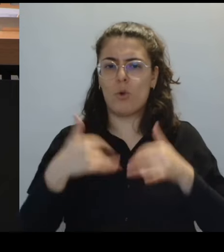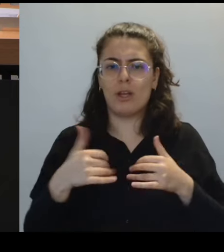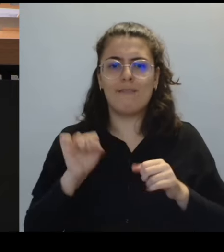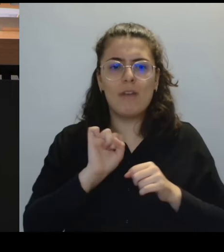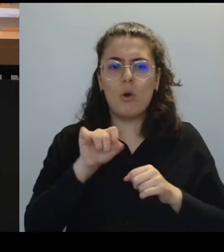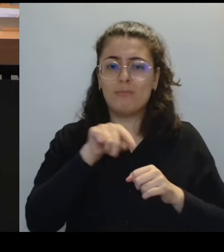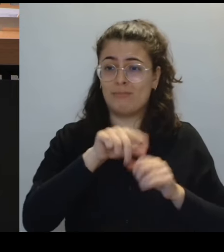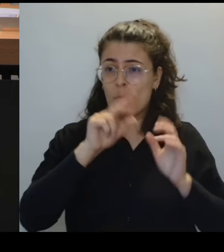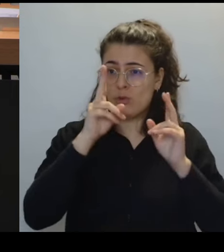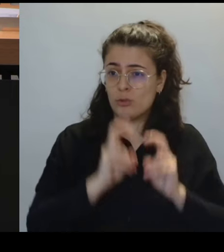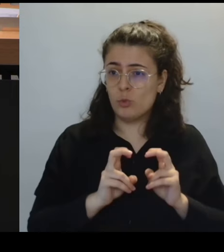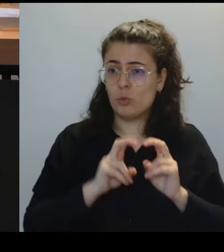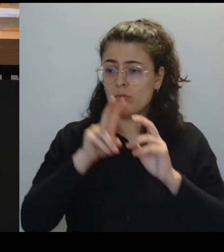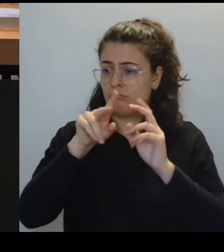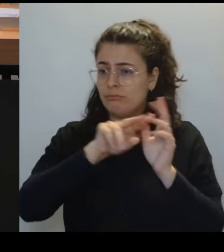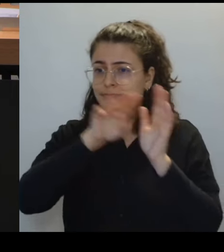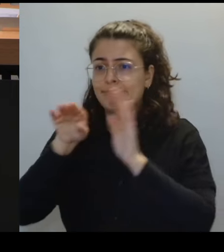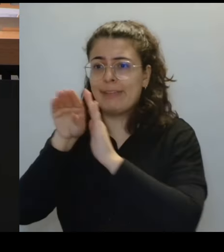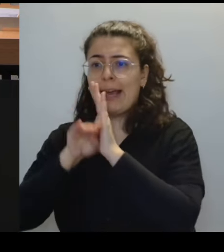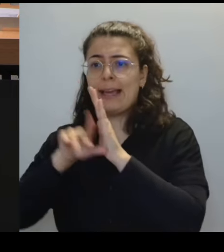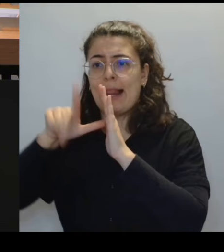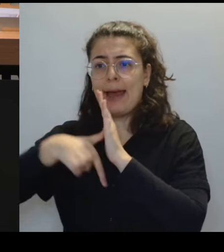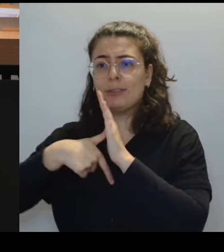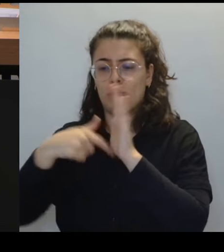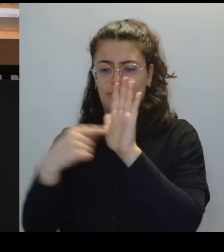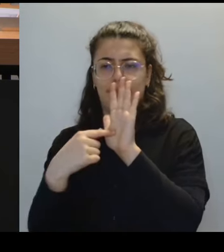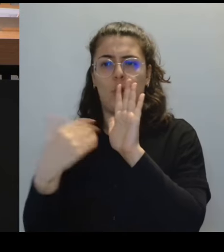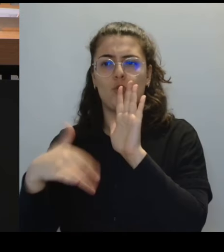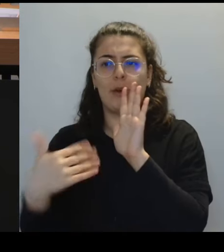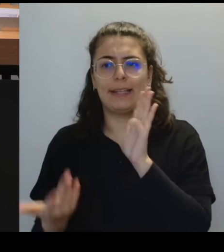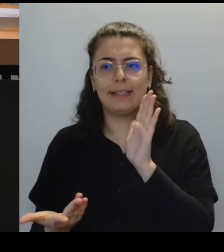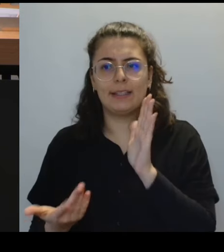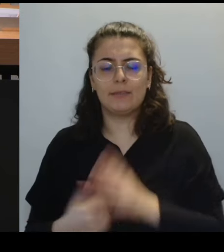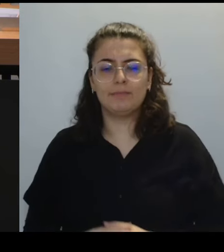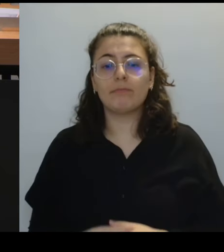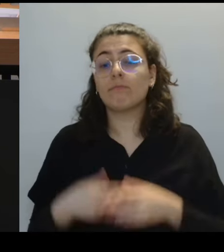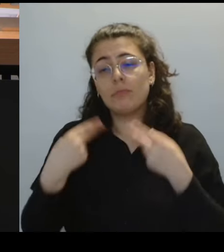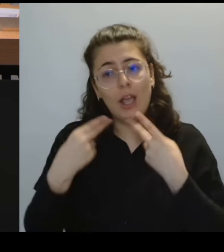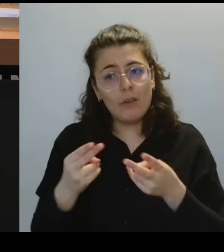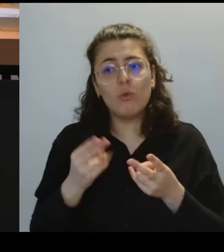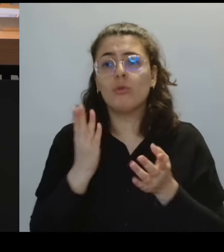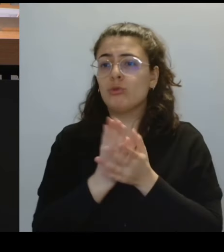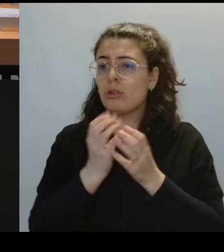Die Antwort ist relativ eindeutig und sie beinhaltet drei Teile. Erstens: